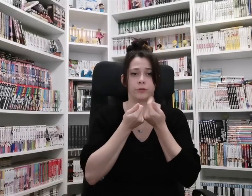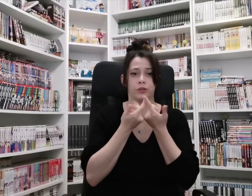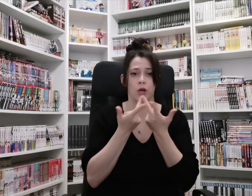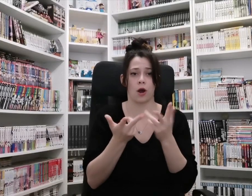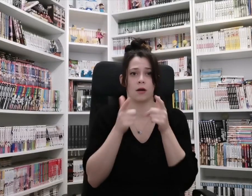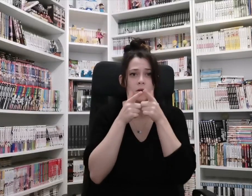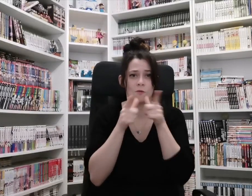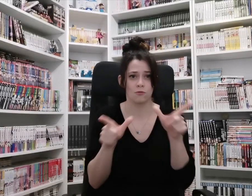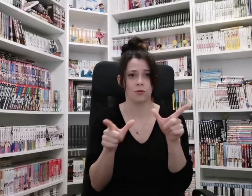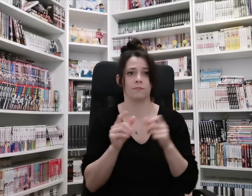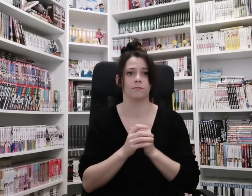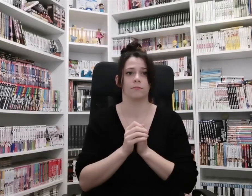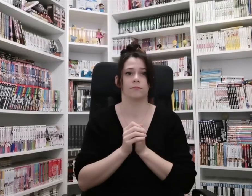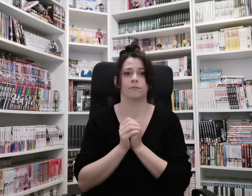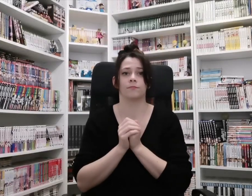Trilingue…